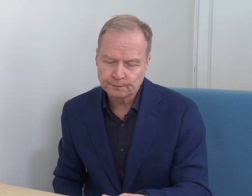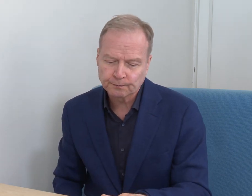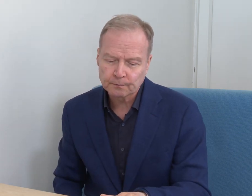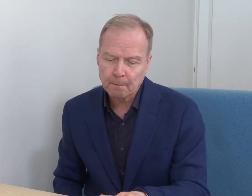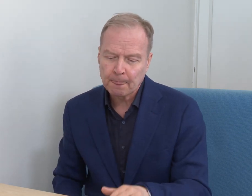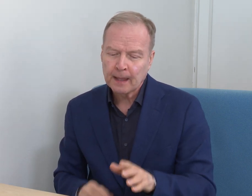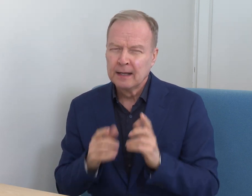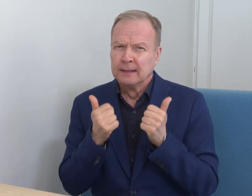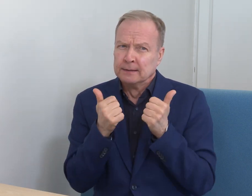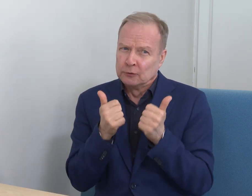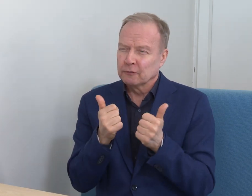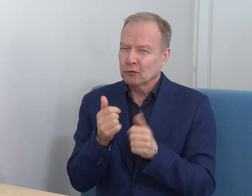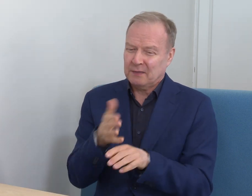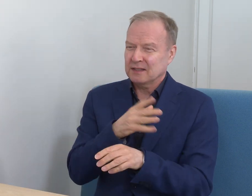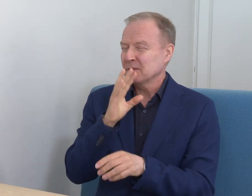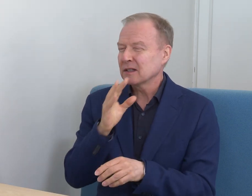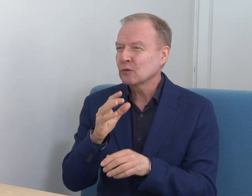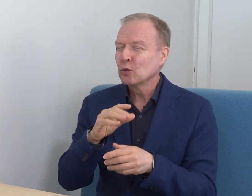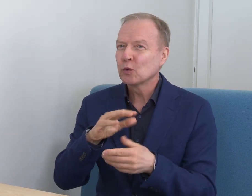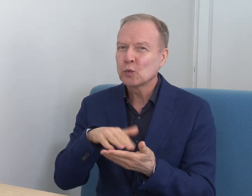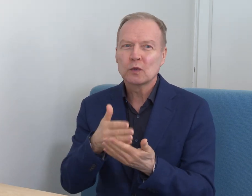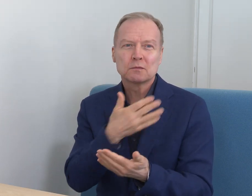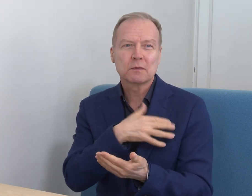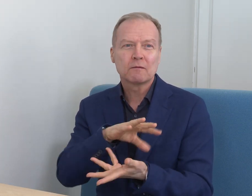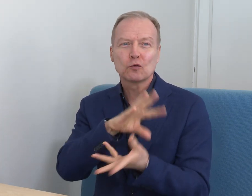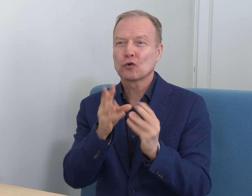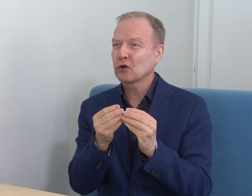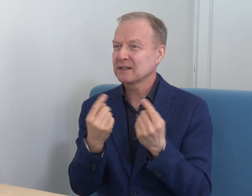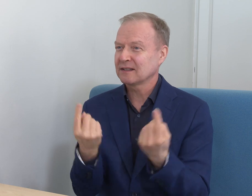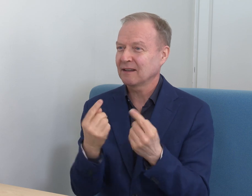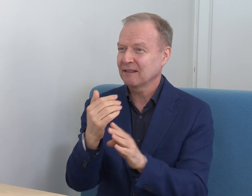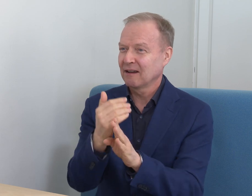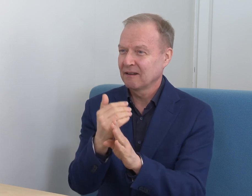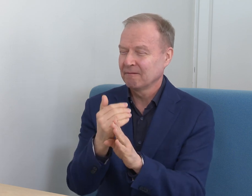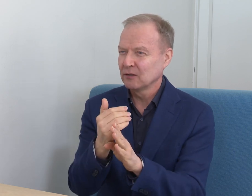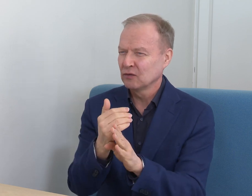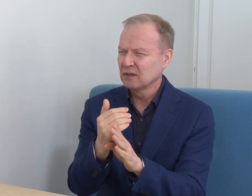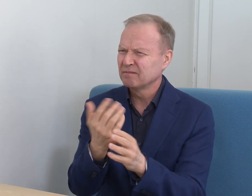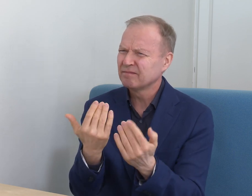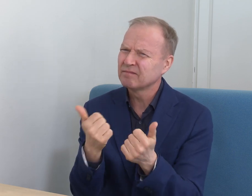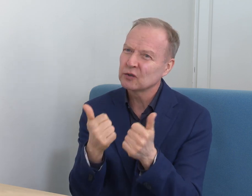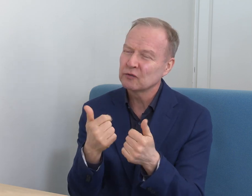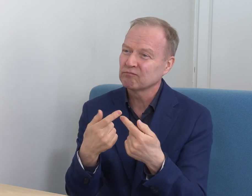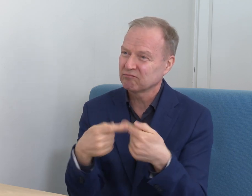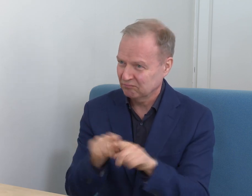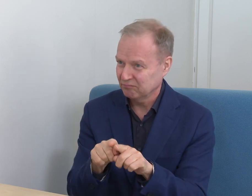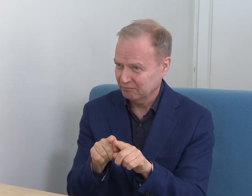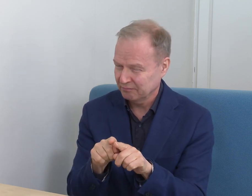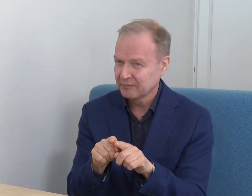Tulkkauspalveluiden kokonaistilanteen arviointi toivottavasti käynnistyy pian -